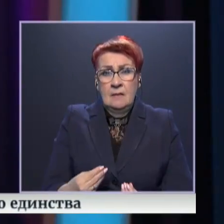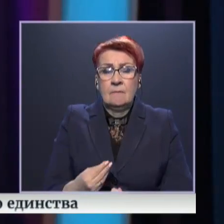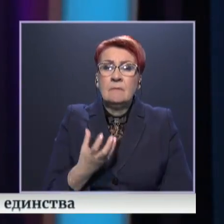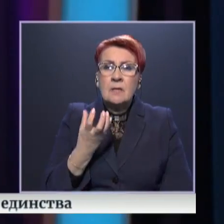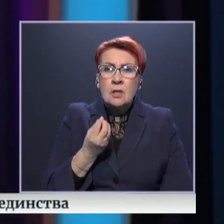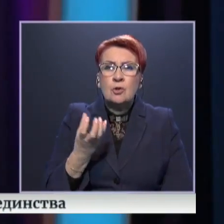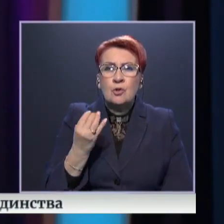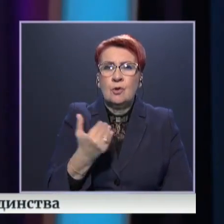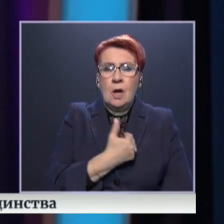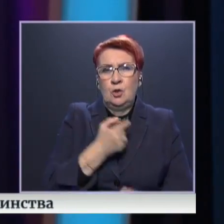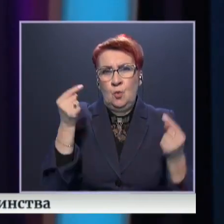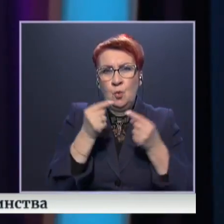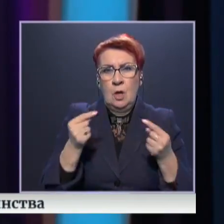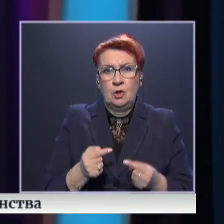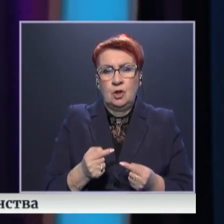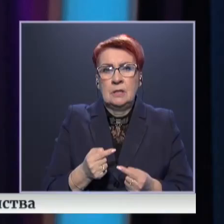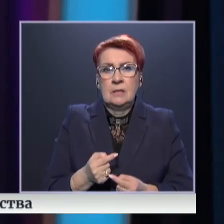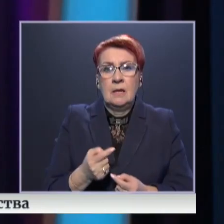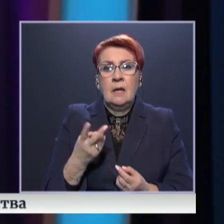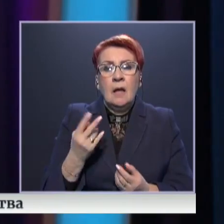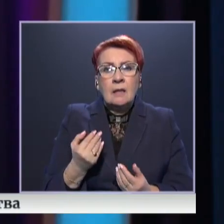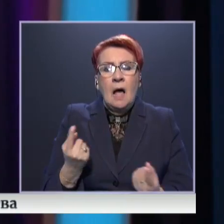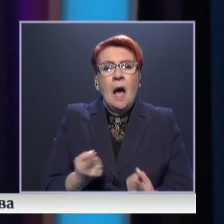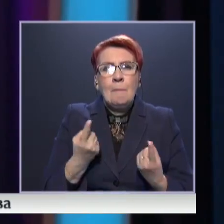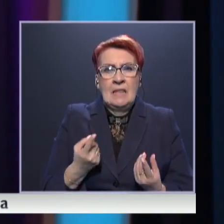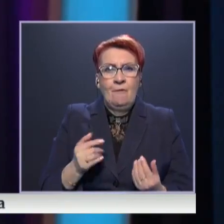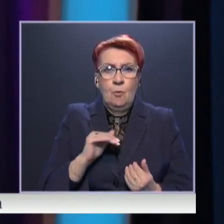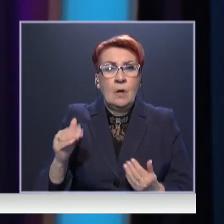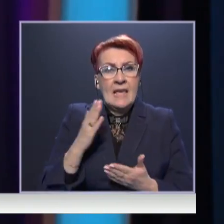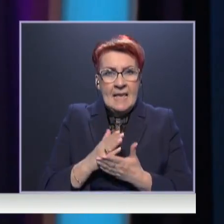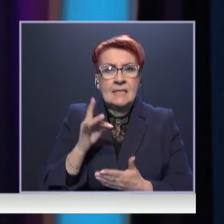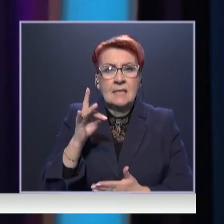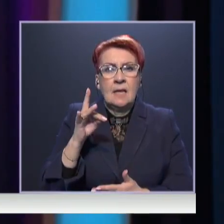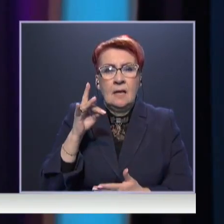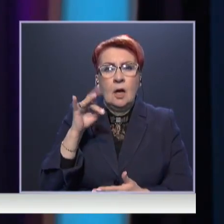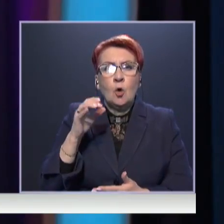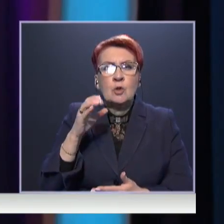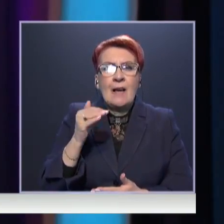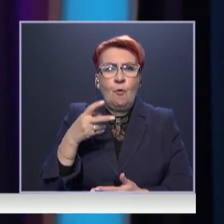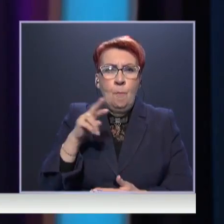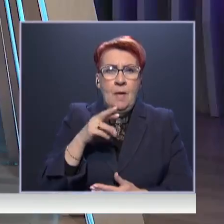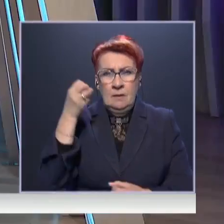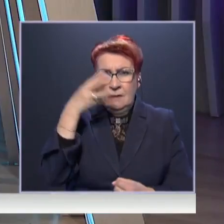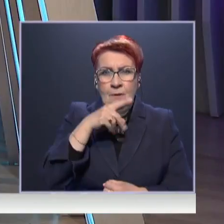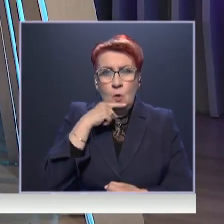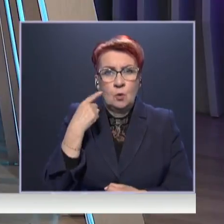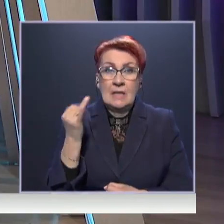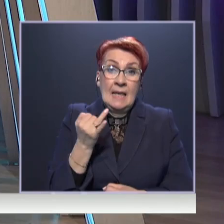еще хочу уточнить вот на бытовом уровне есть русофобия или её стало меньше или её вообще уже нет Смотрите